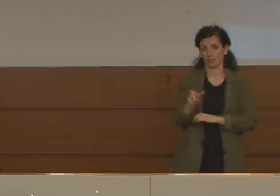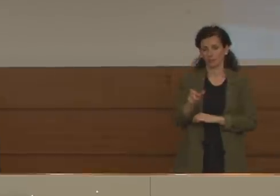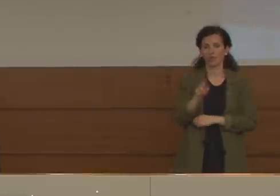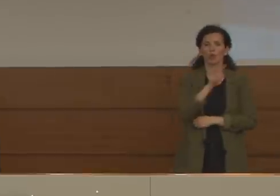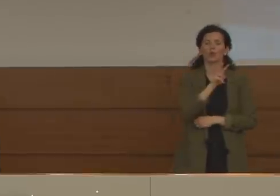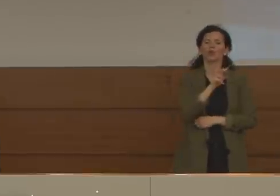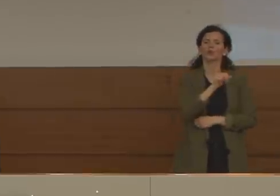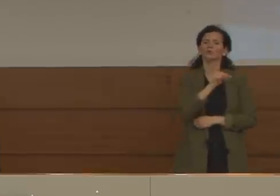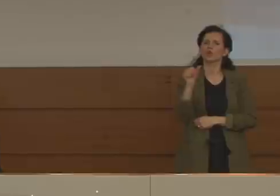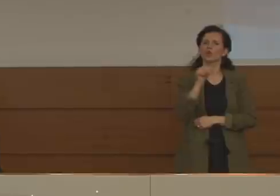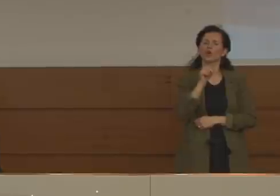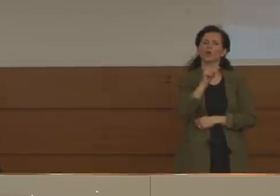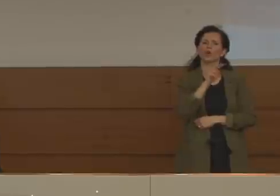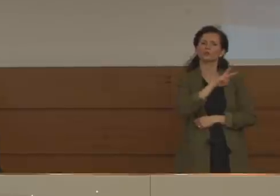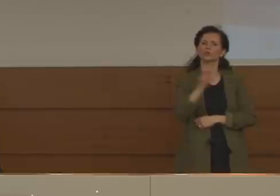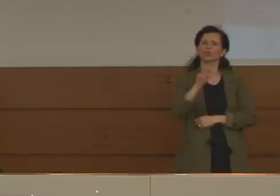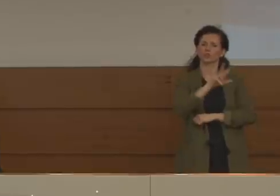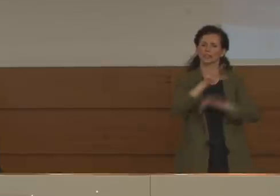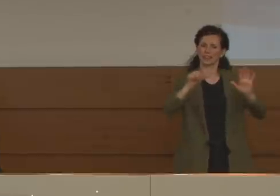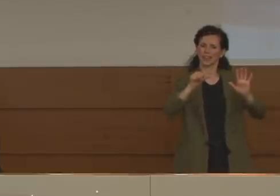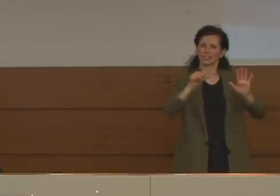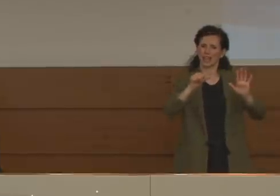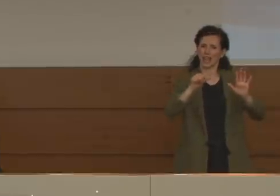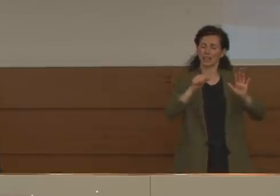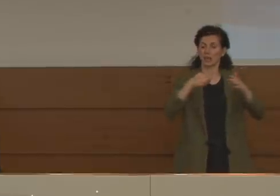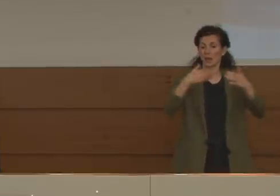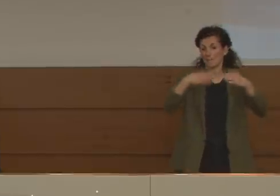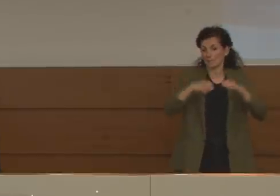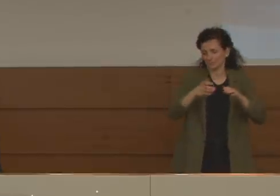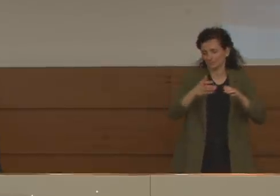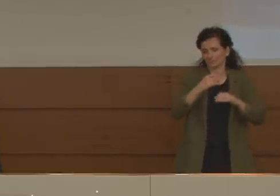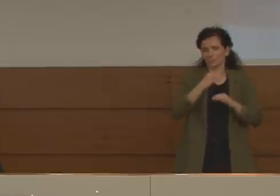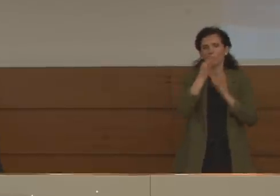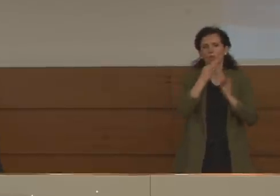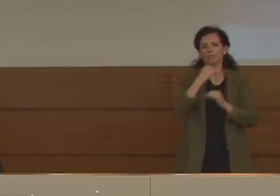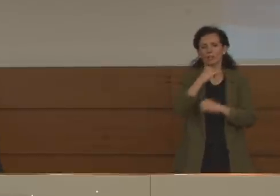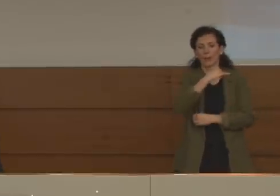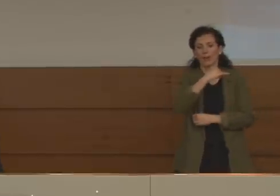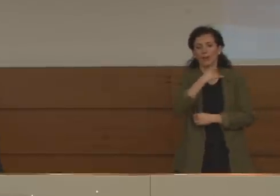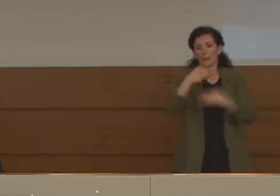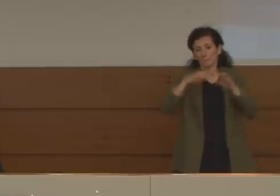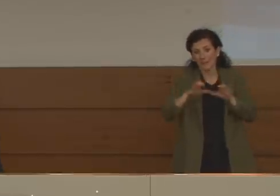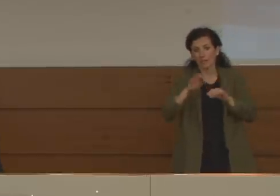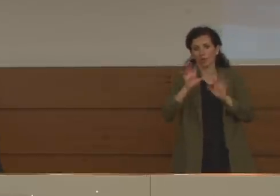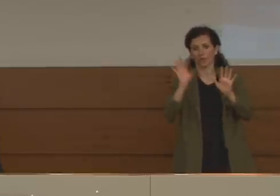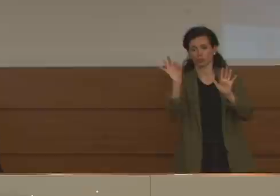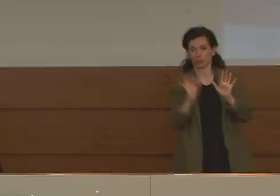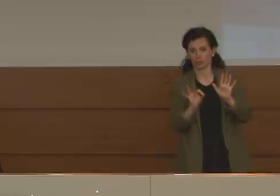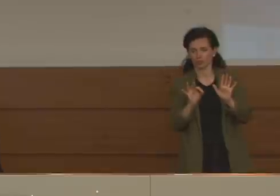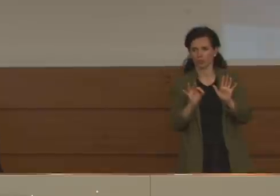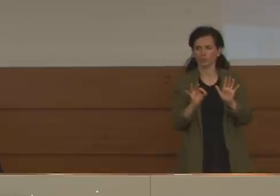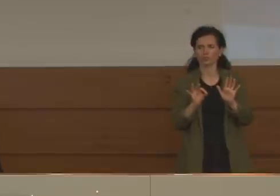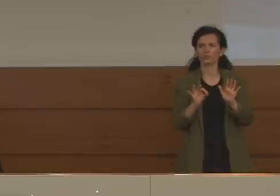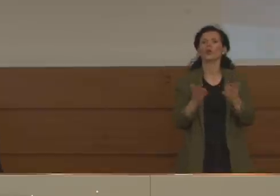e quindi meno del 10%. In queste residenze ci sono complessivamente 18-19 mila persone circa.